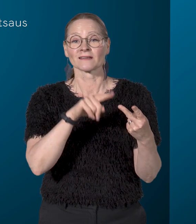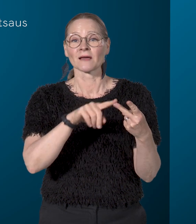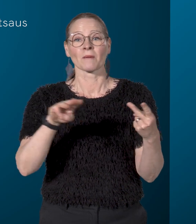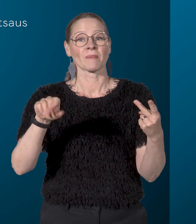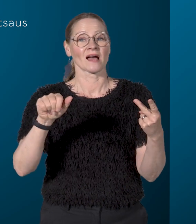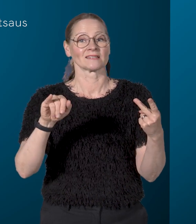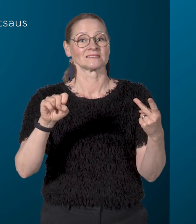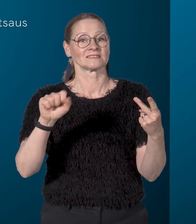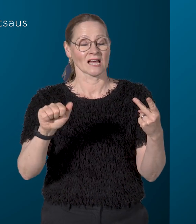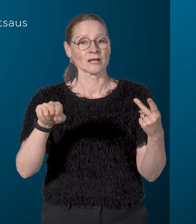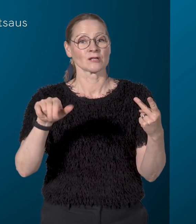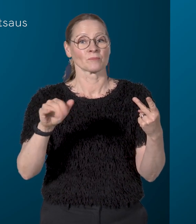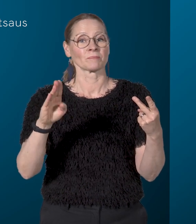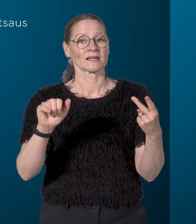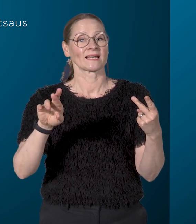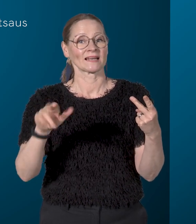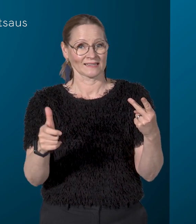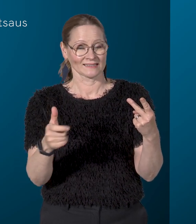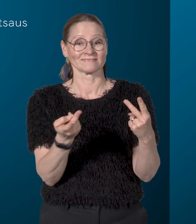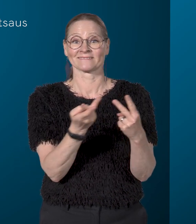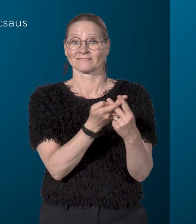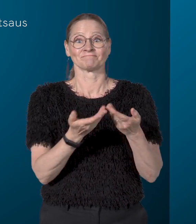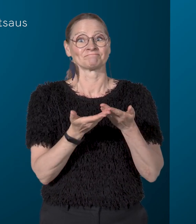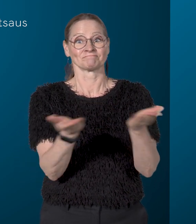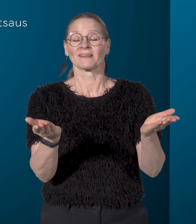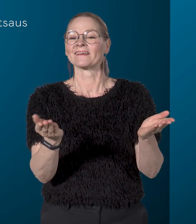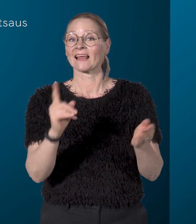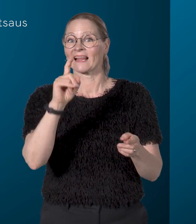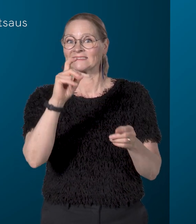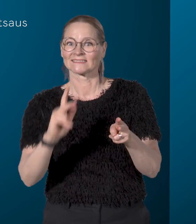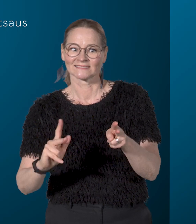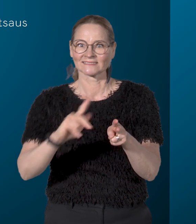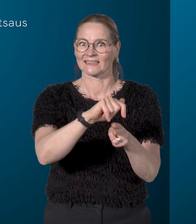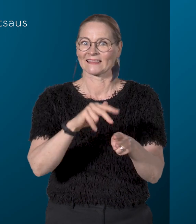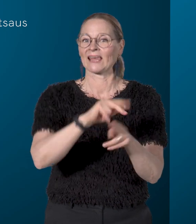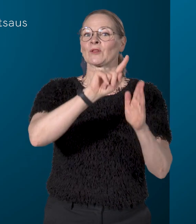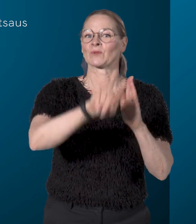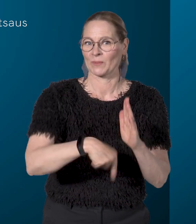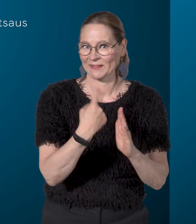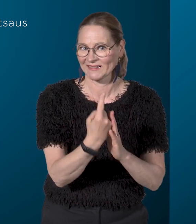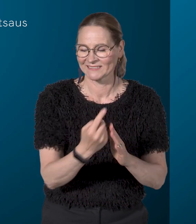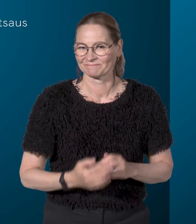ja Maisa Nybergille esityksestä Estetunti.